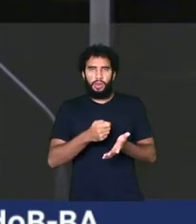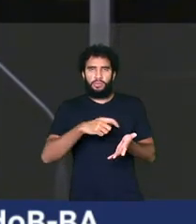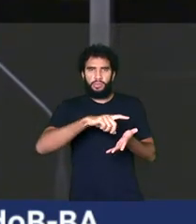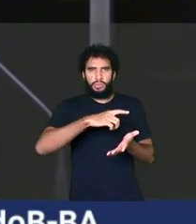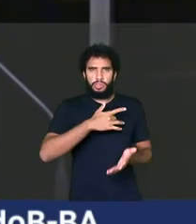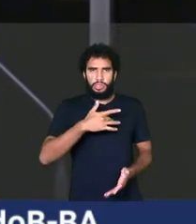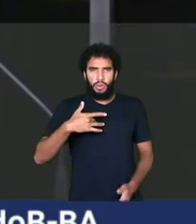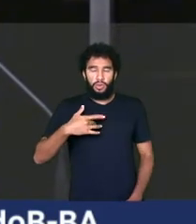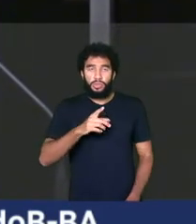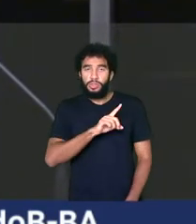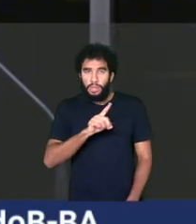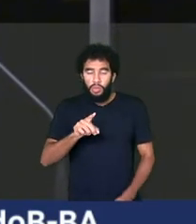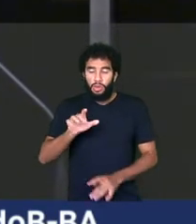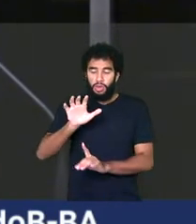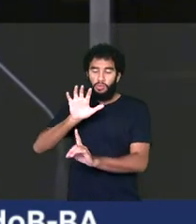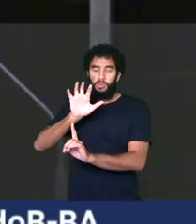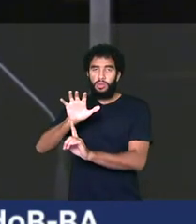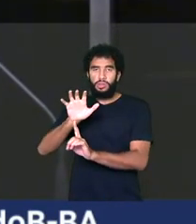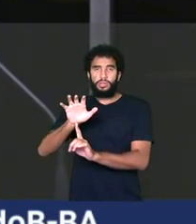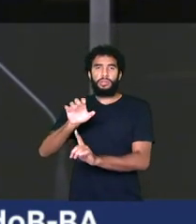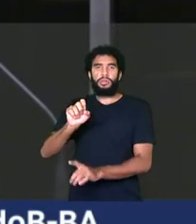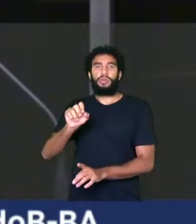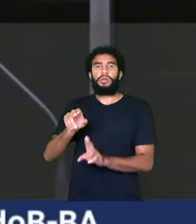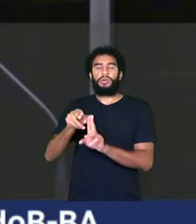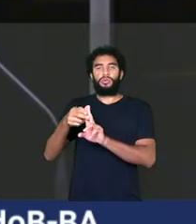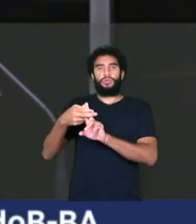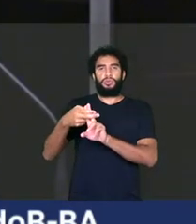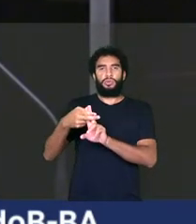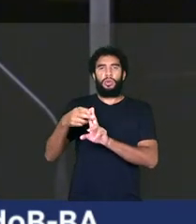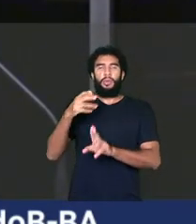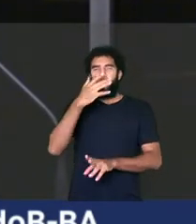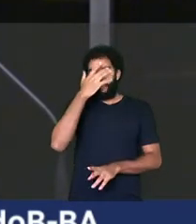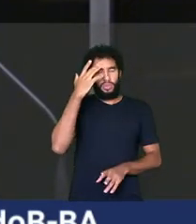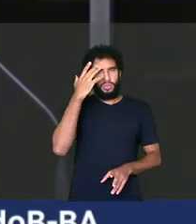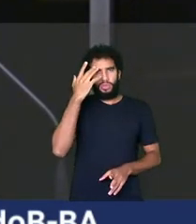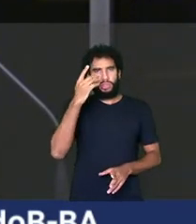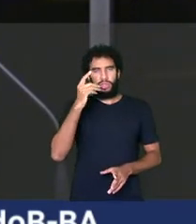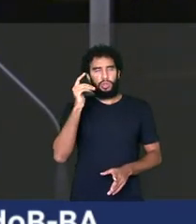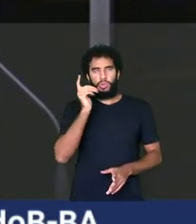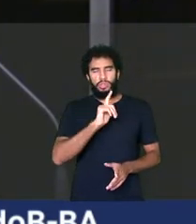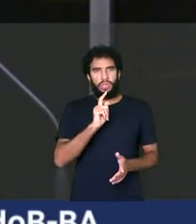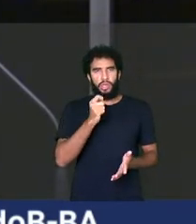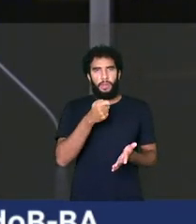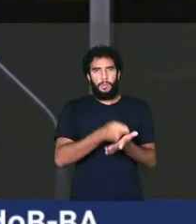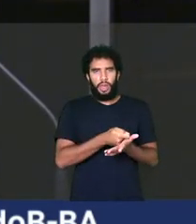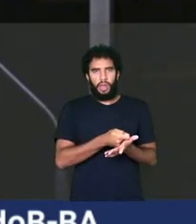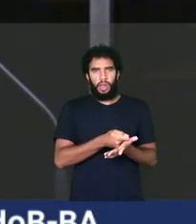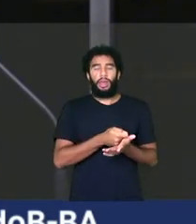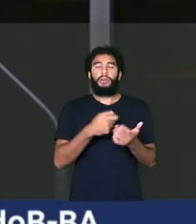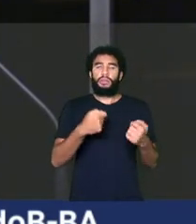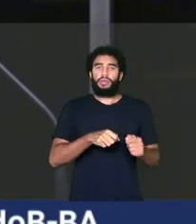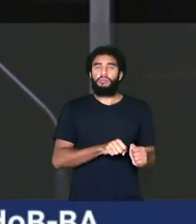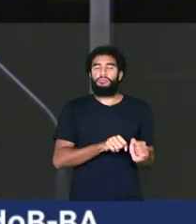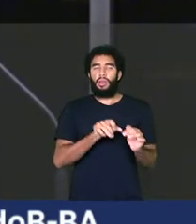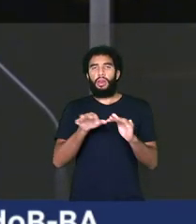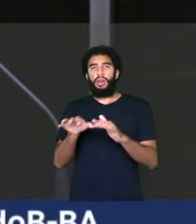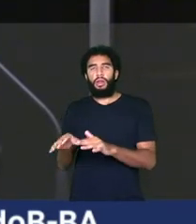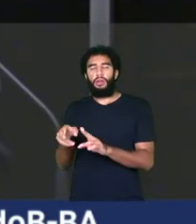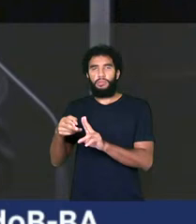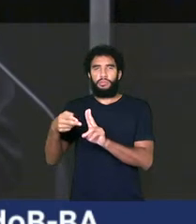QUE PAGAM PLANOS DE SAÚDE, IMPACTA SOBRE O SUS PORQUE QUER NÃO PUDER PAGAR POR FORA VAI TER QUE MIGRAR PARA O SUS E O NÍVEL DE ATENDIMENTO CRESCERÁENORME MENTE. A NOSSA